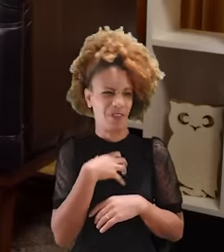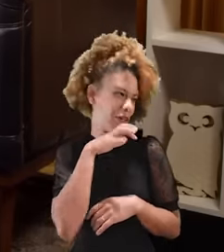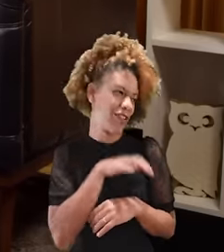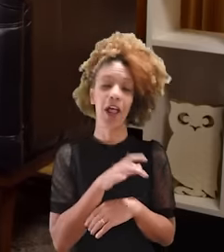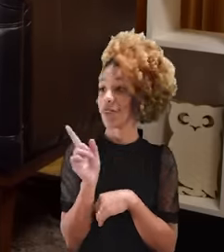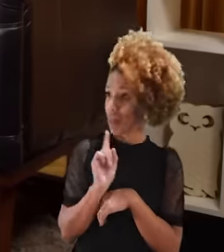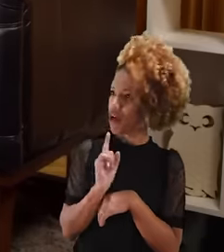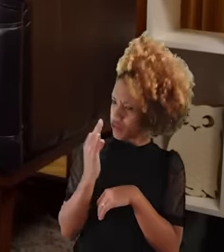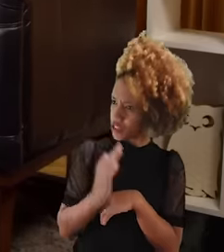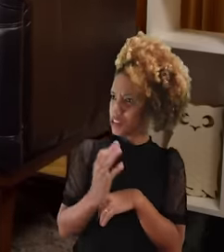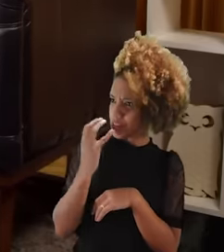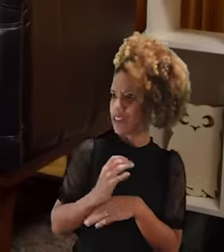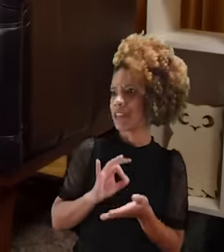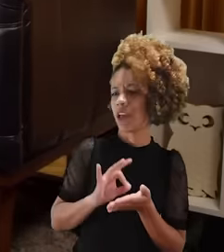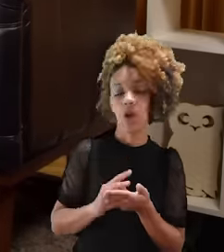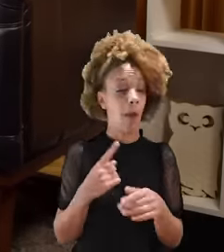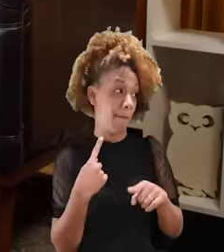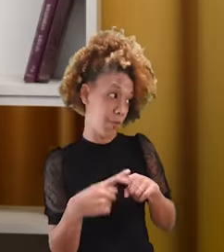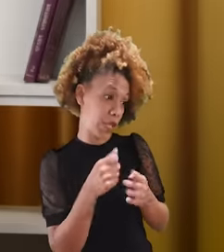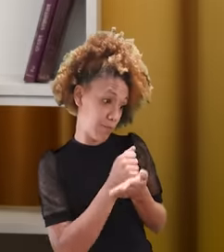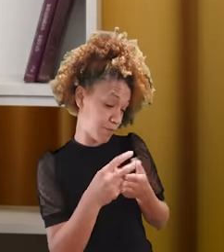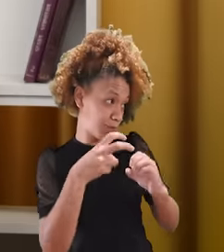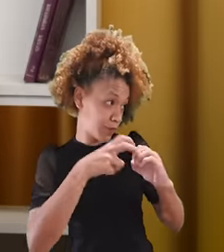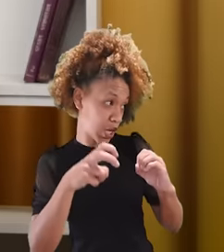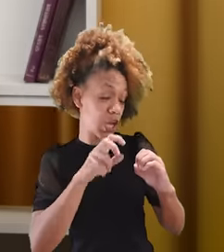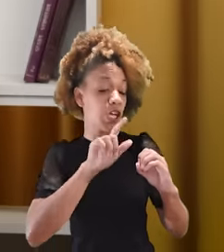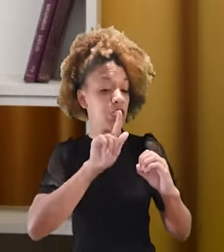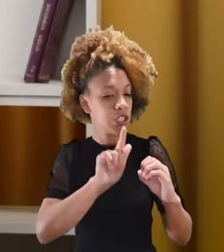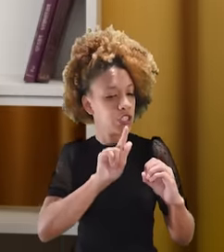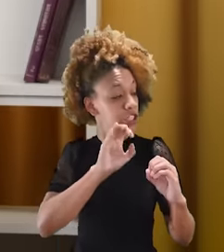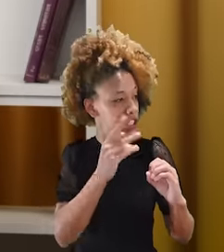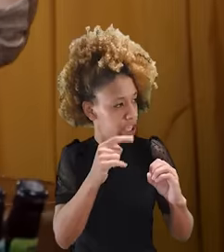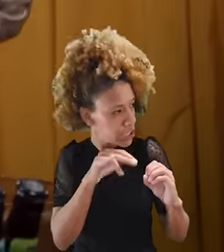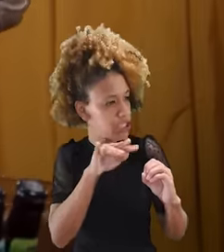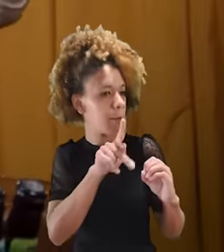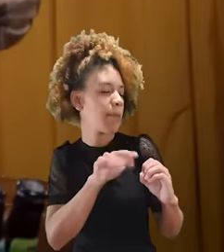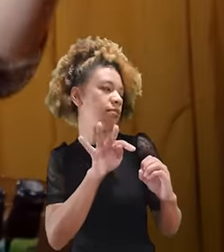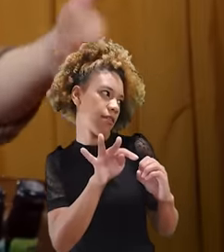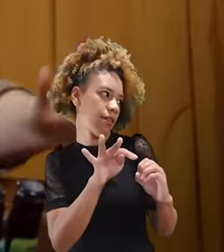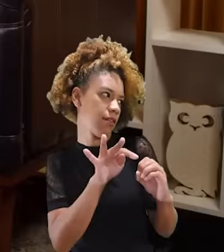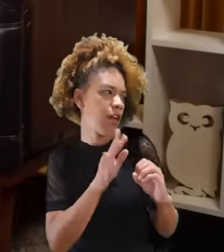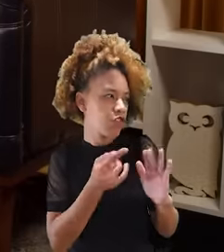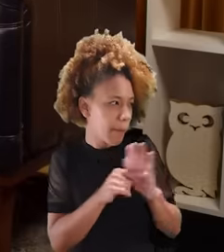não foi sincero o chat GPT ele é polido ele é ele é polido o chat GPT já perguntou coisa pro chat